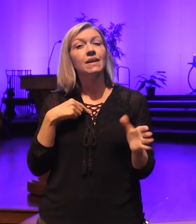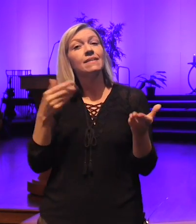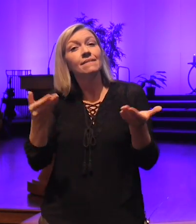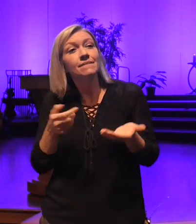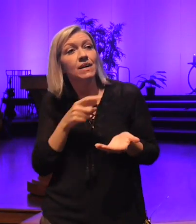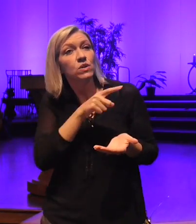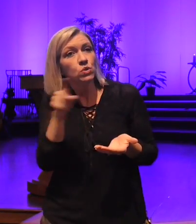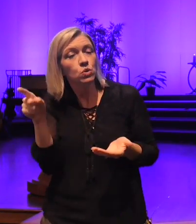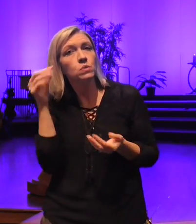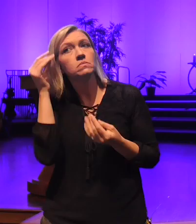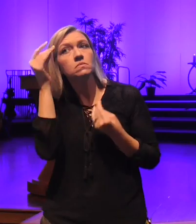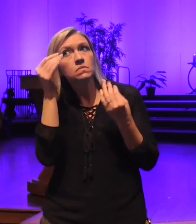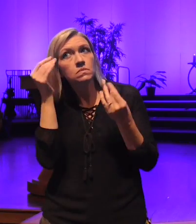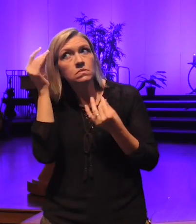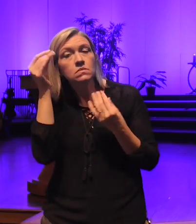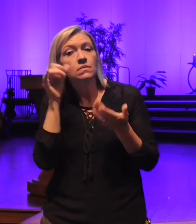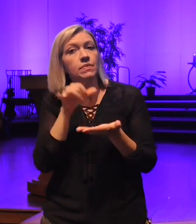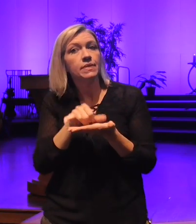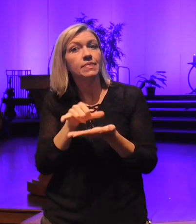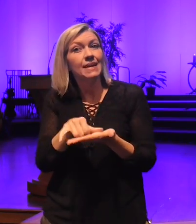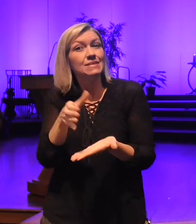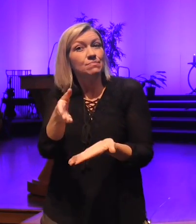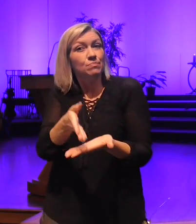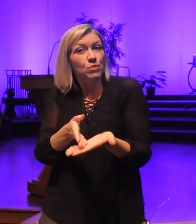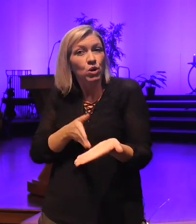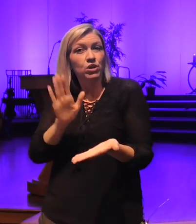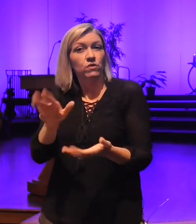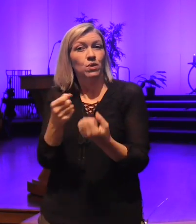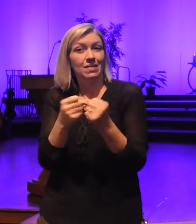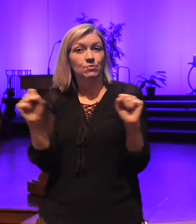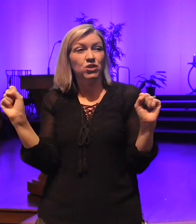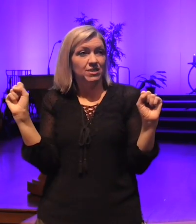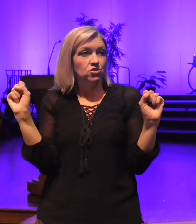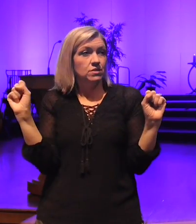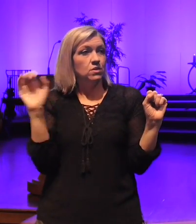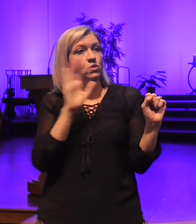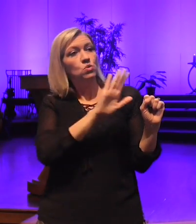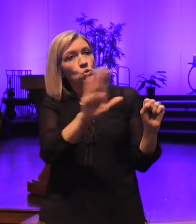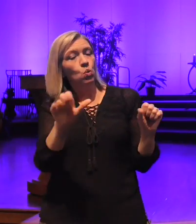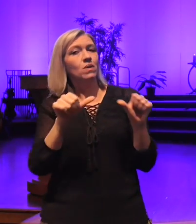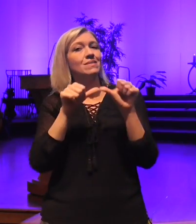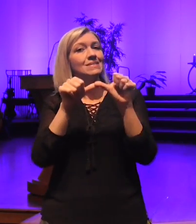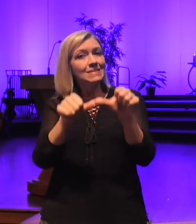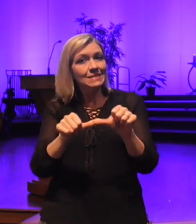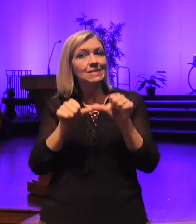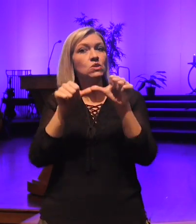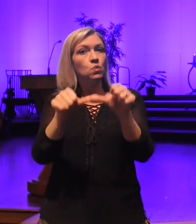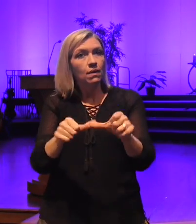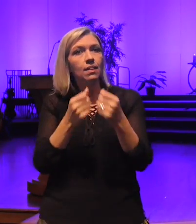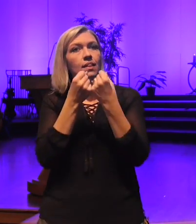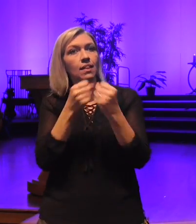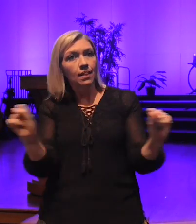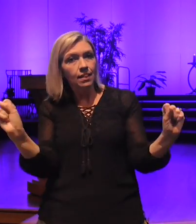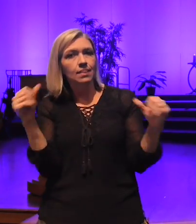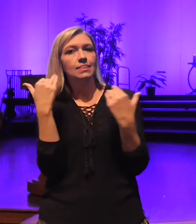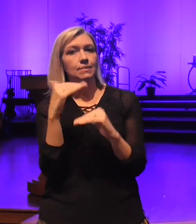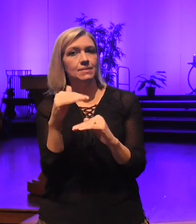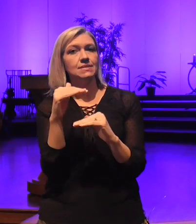eso porque eso es parte de tu Liberación tu emancipación continua de la limitación